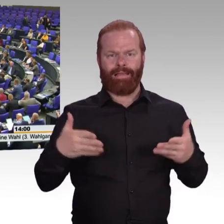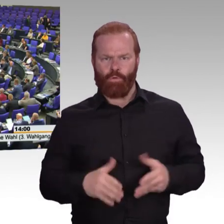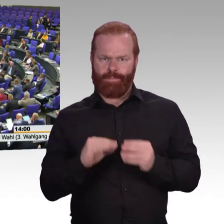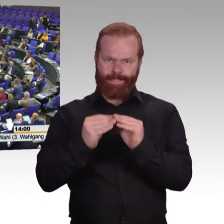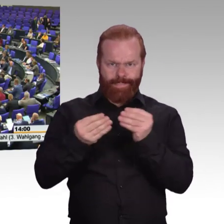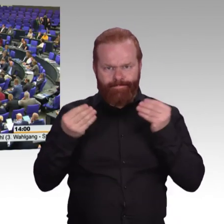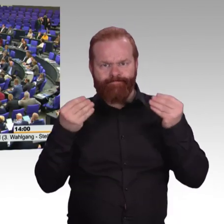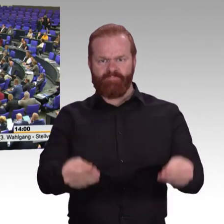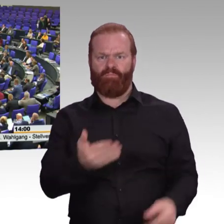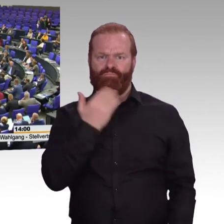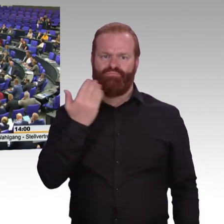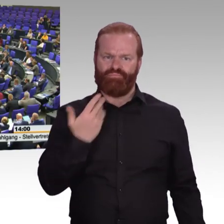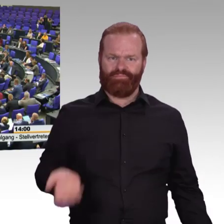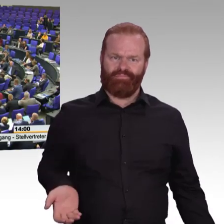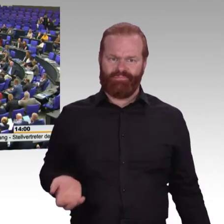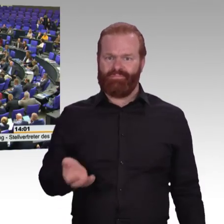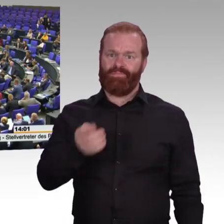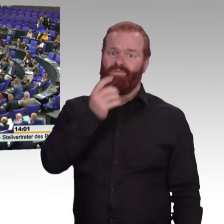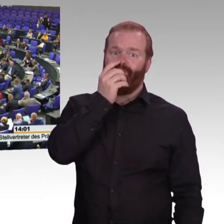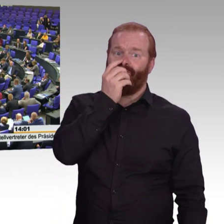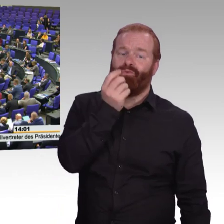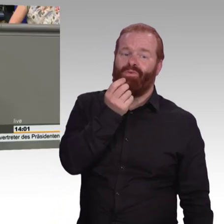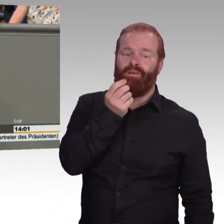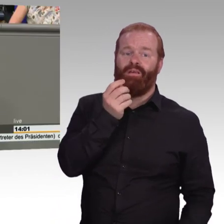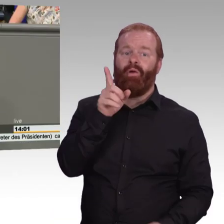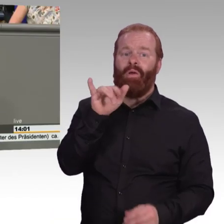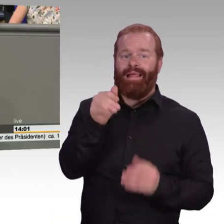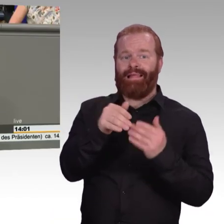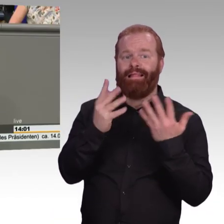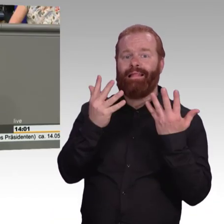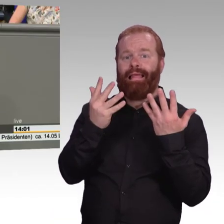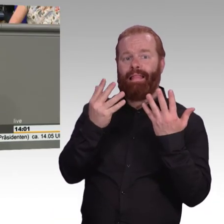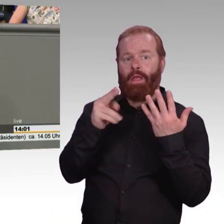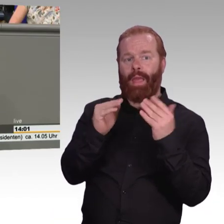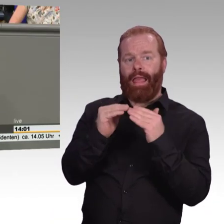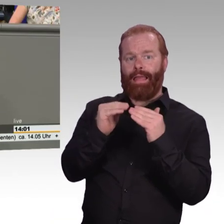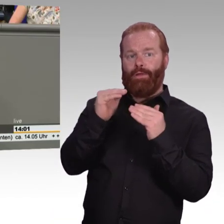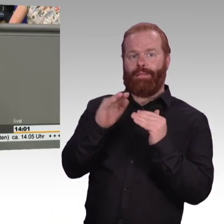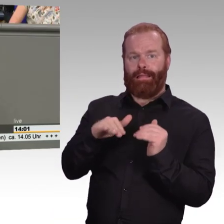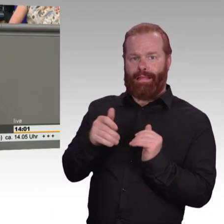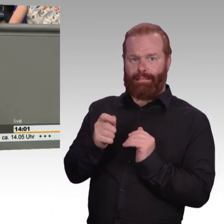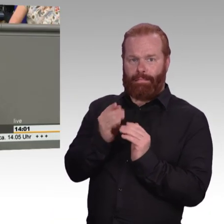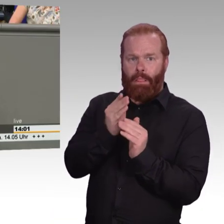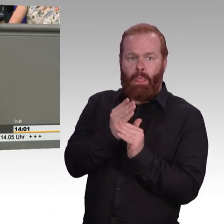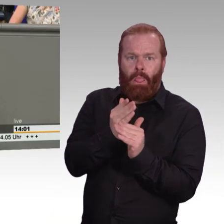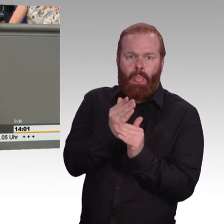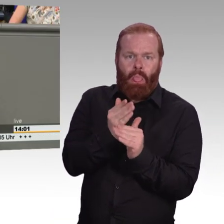Die Linke fordert eine Kindergrundsicherung, die jedem Kind in diesem Land gleiche Chancen aufzeigt